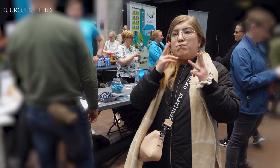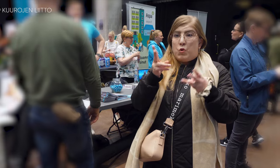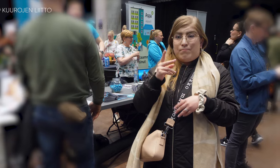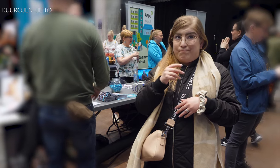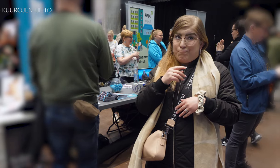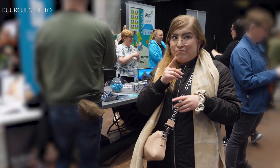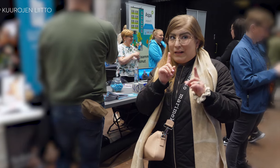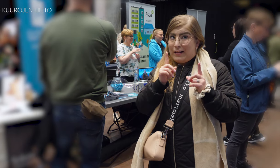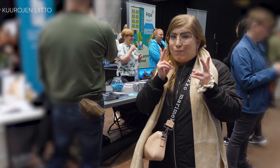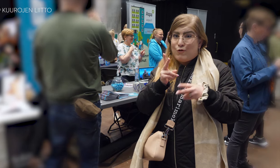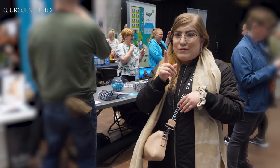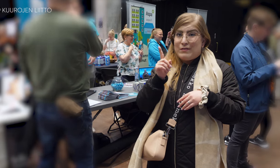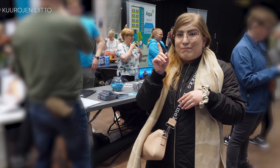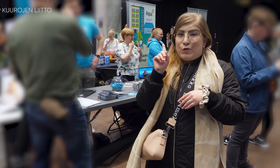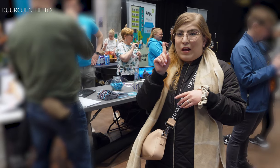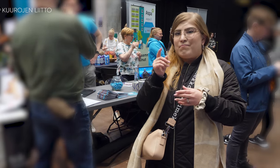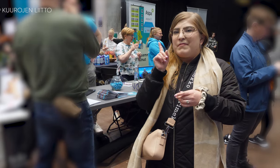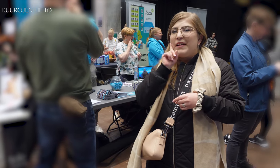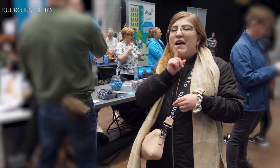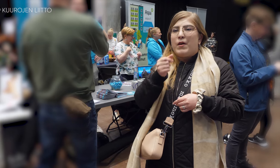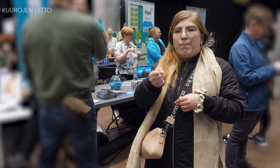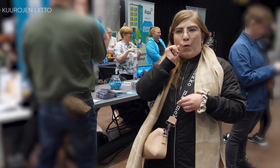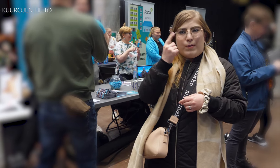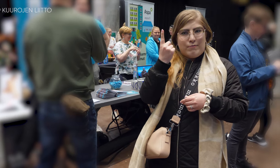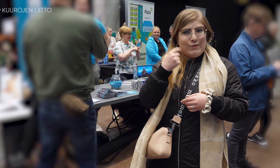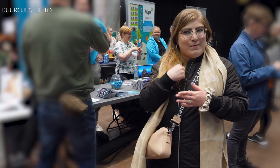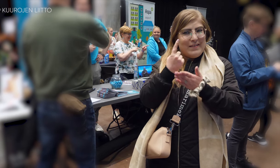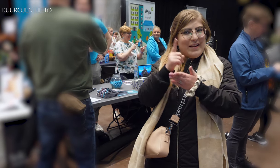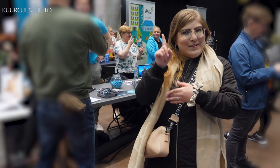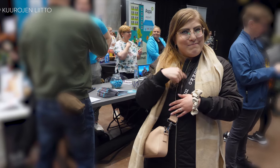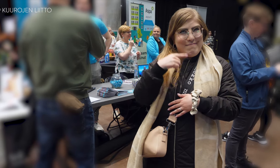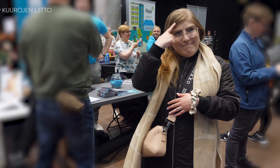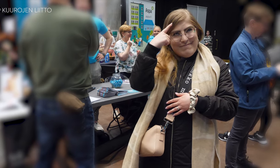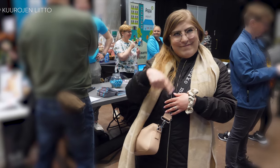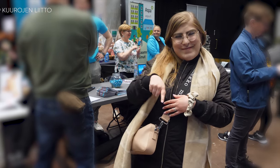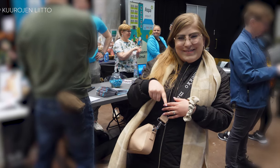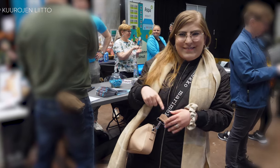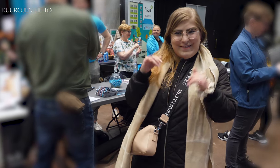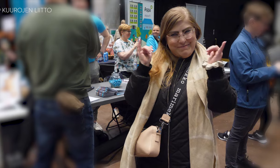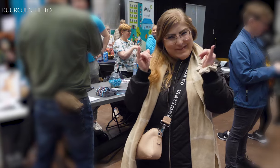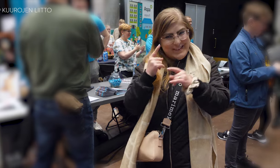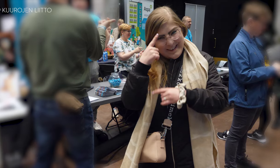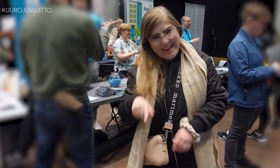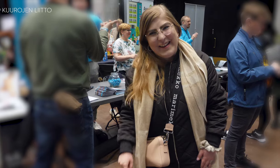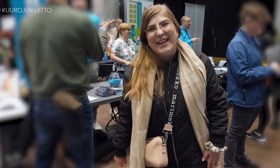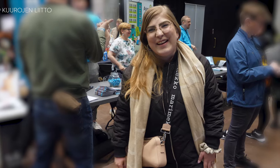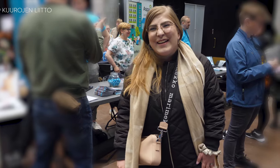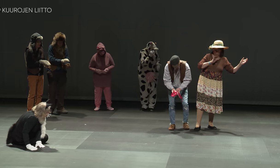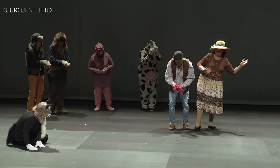Ehkä Deaf Pub on myös tärkeimmissä asioissani, koska pidän juhlimisesta.